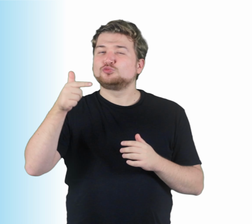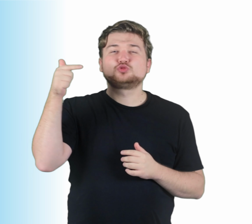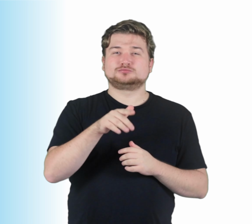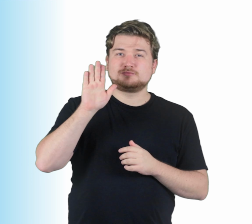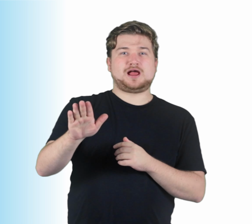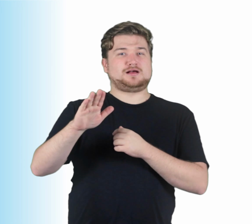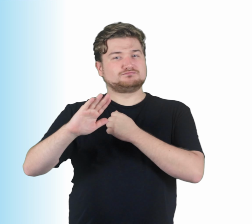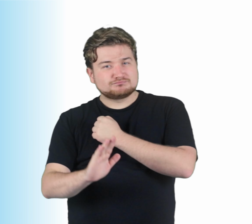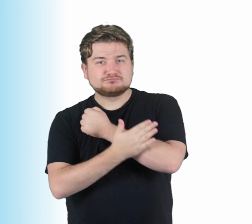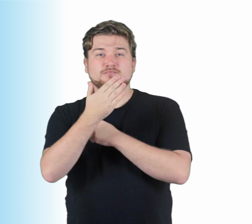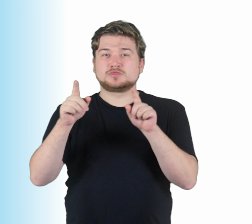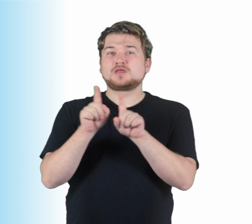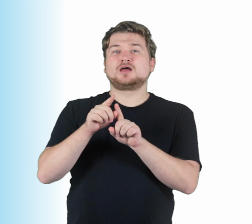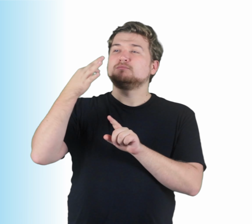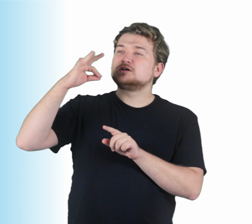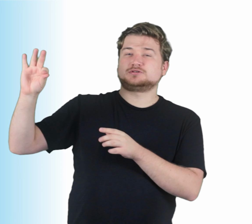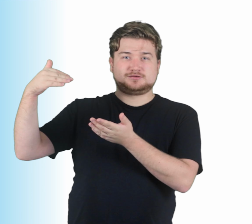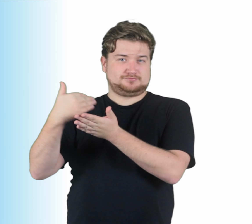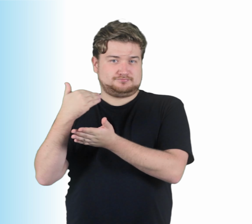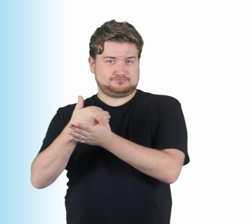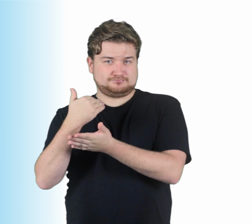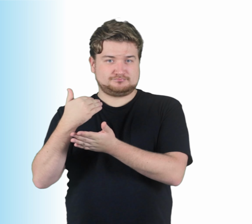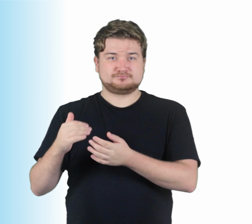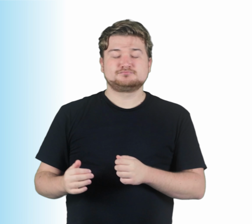trzeba mieć wsparcie i specjalistę, który pomoże przez to przejść.